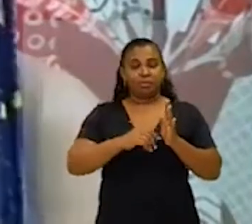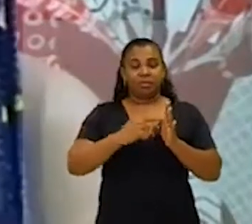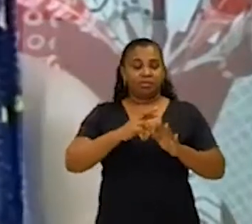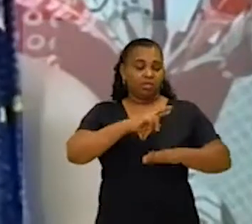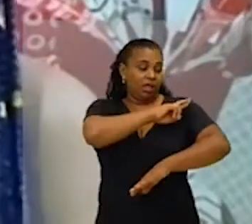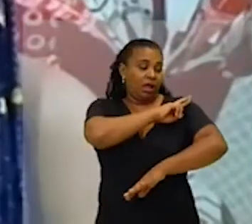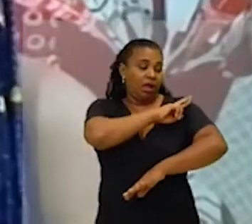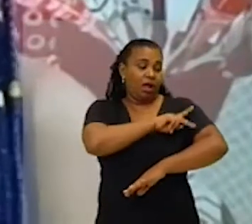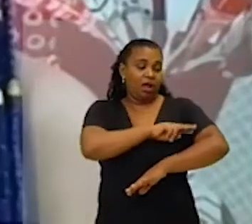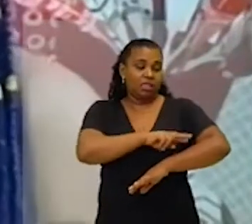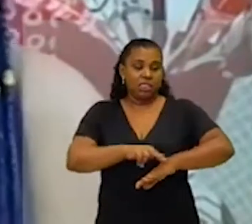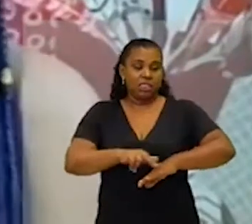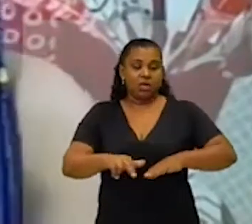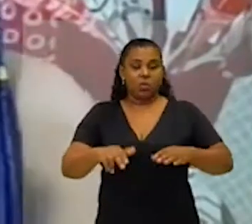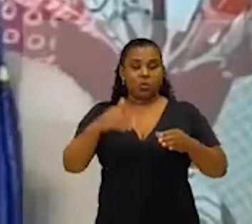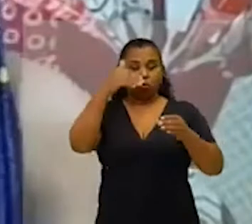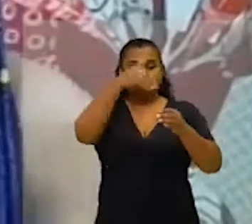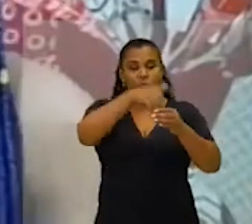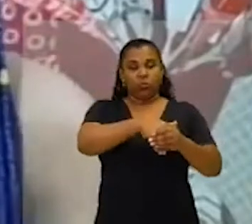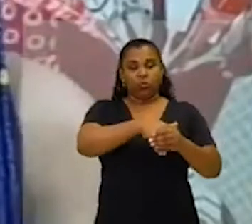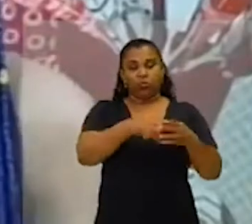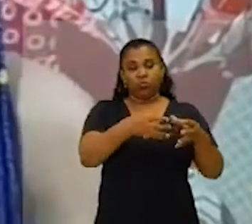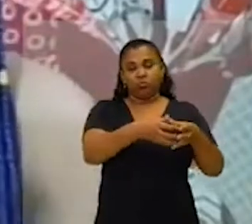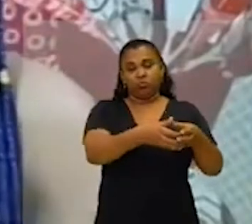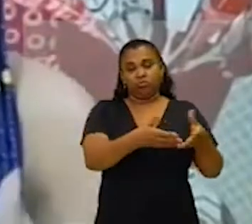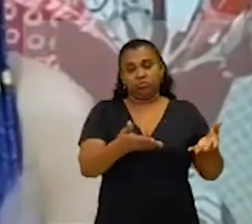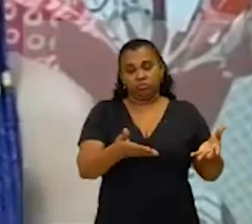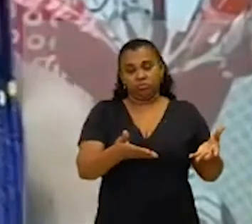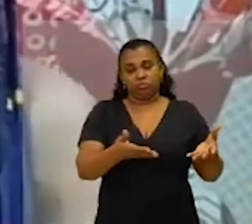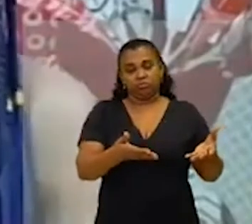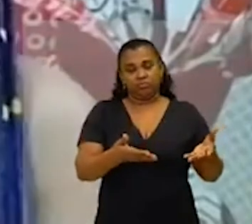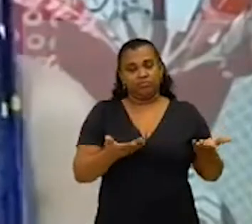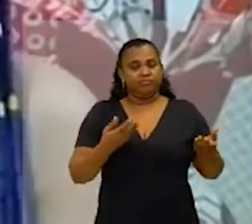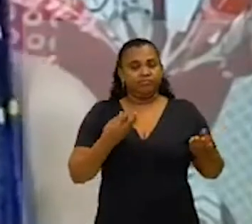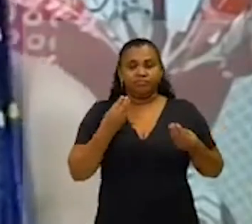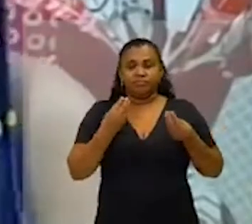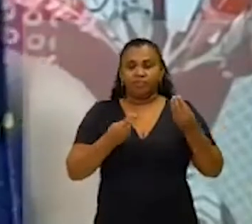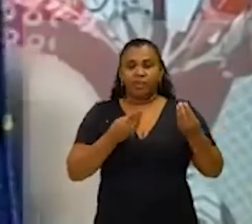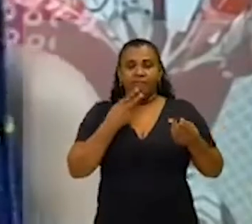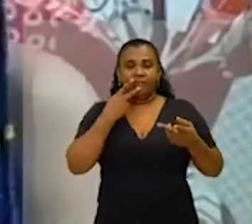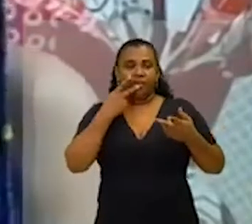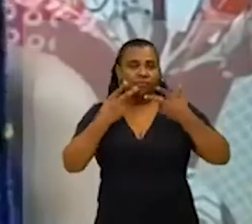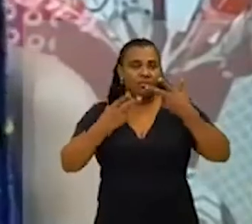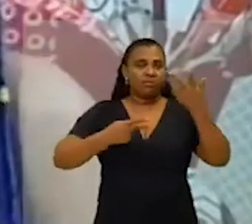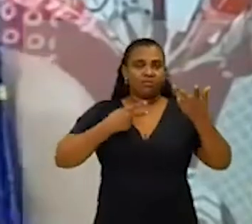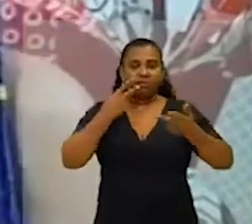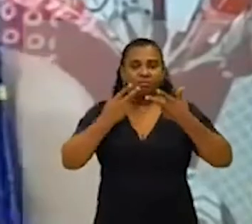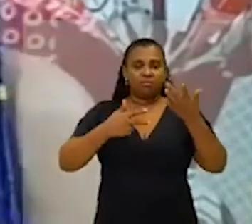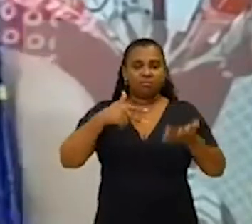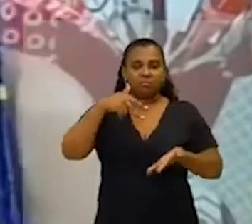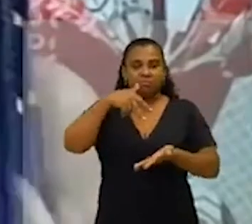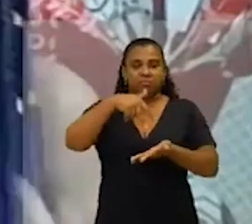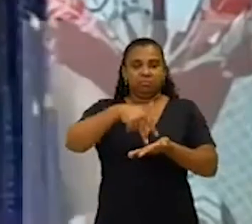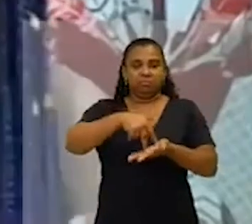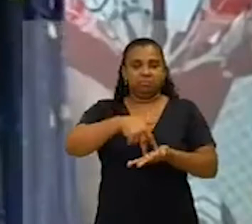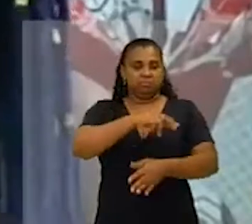eleitorado porque não adianta não adianta a gente falar e representatividade no país com histórico